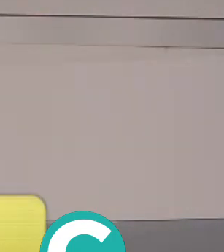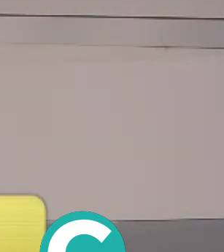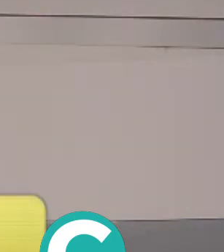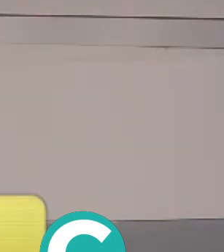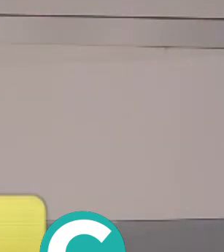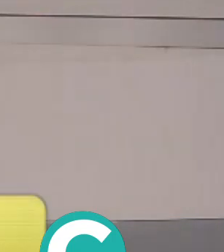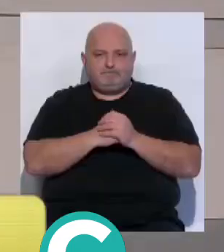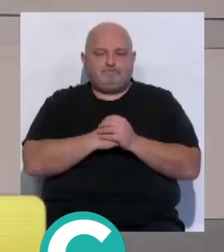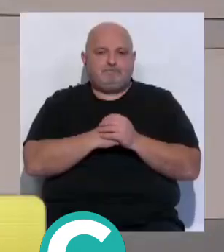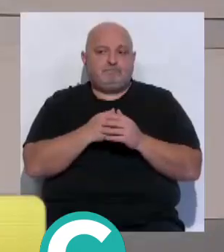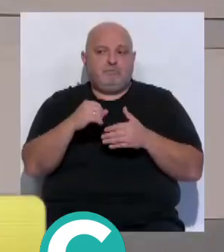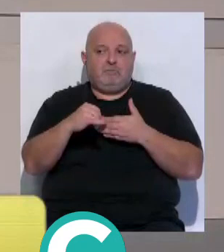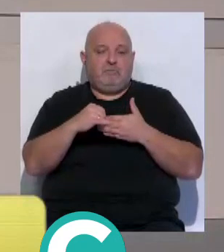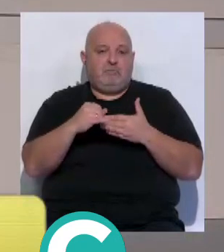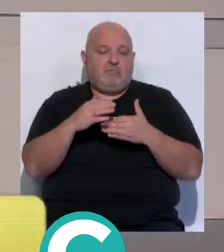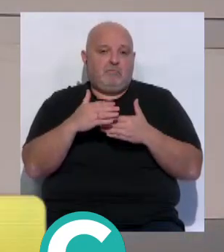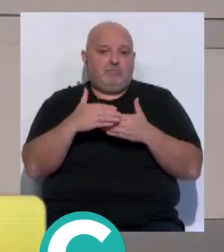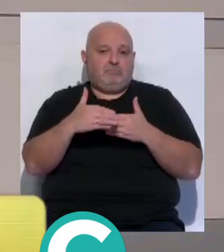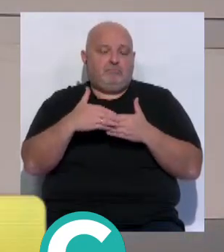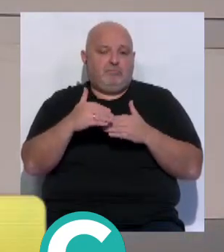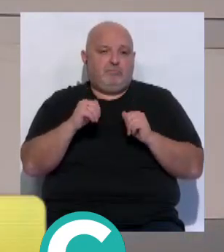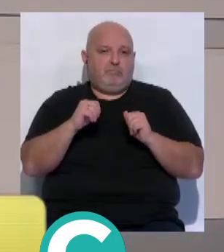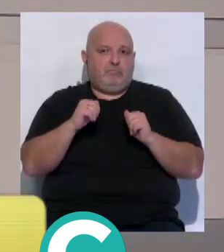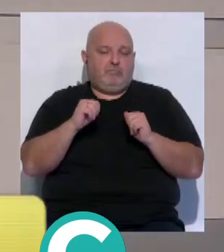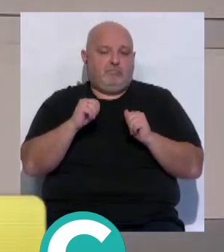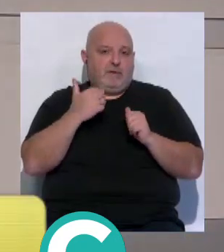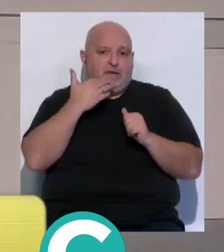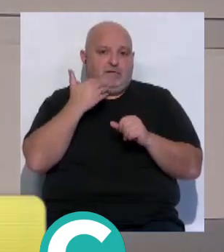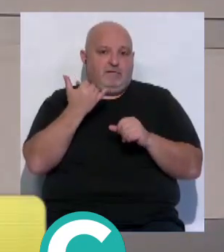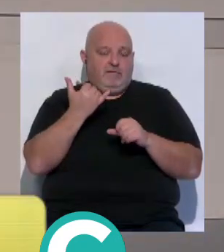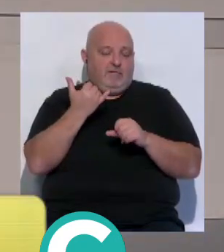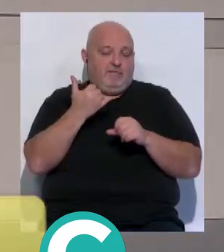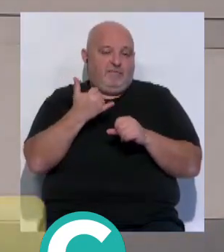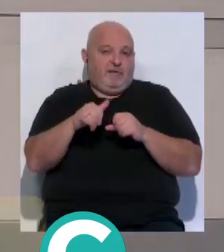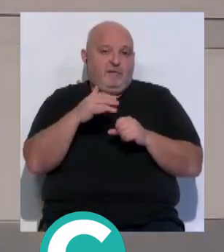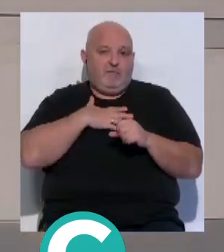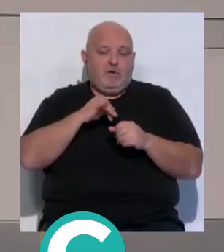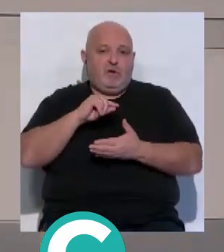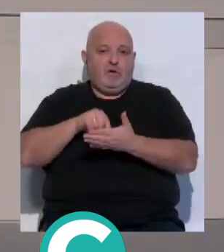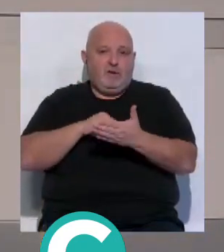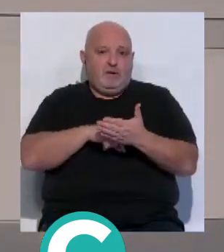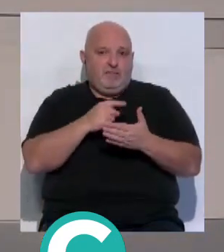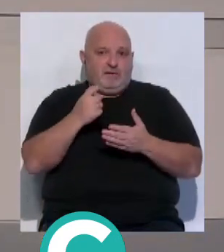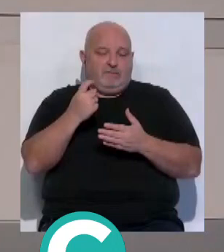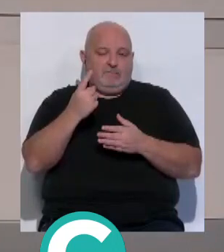muy poquitos días para que llegue el final de la posibilidad de contratación de poderse la